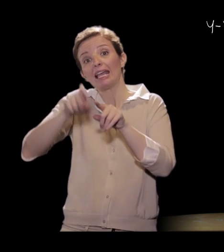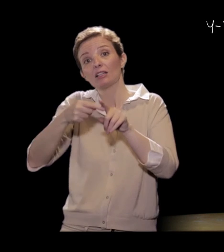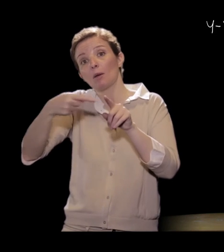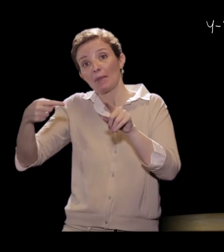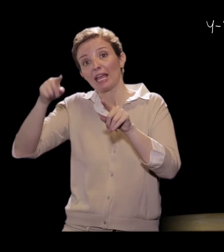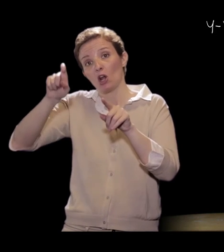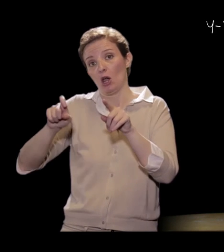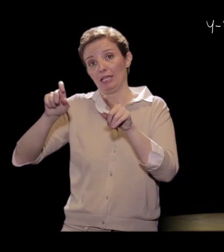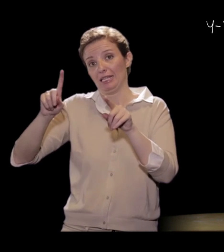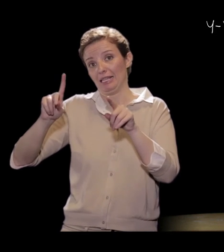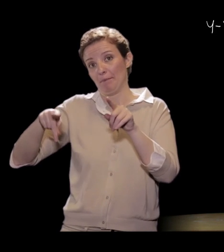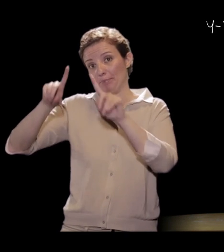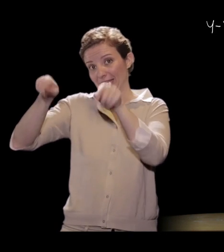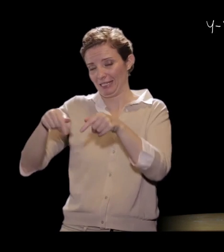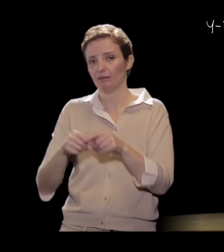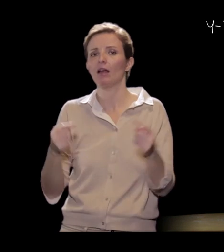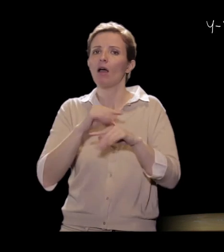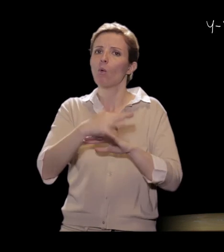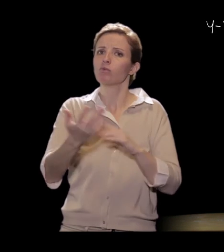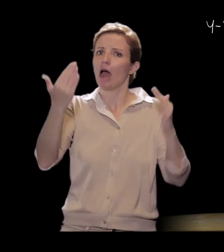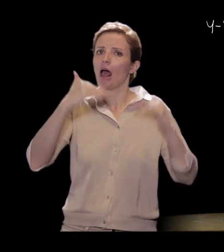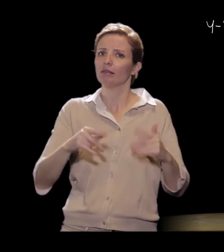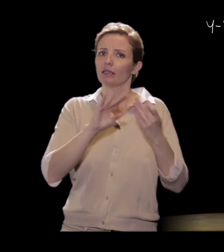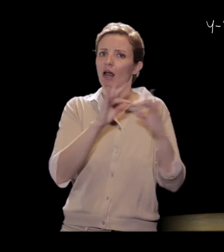Un'altra formula riguarda la retta passante per due punti.